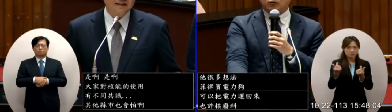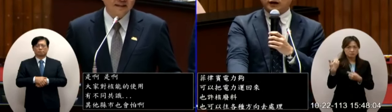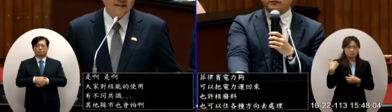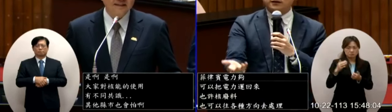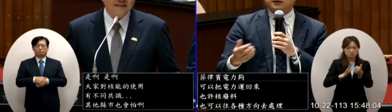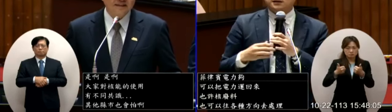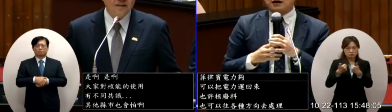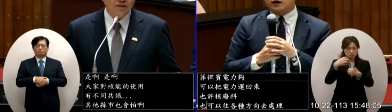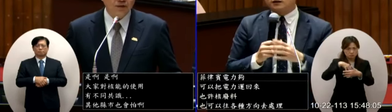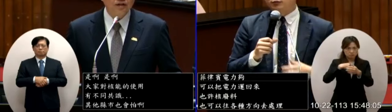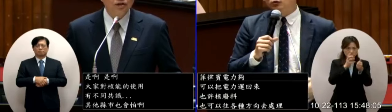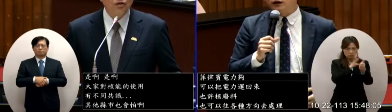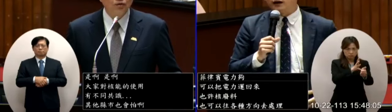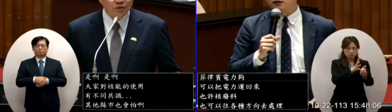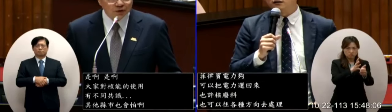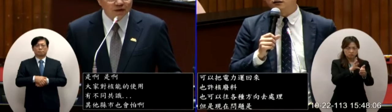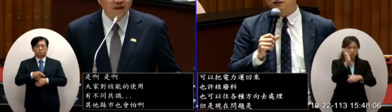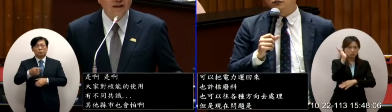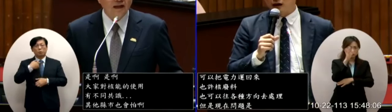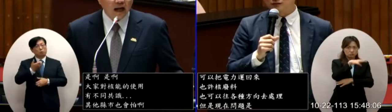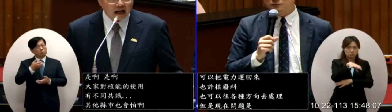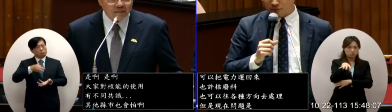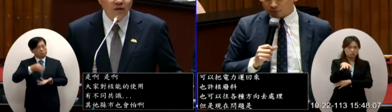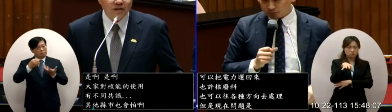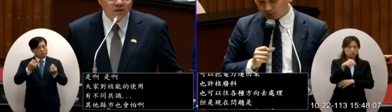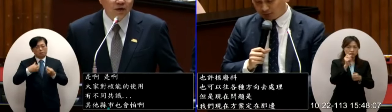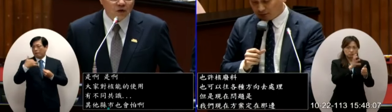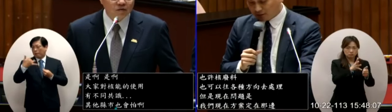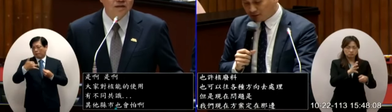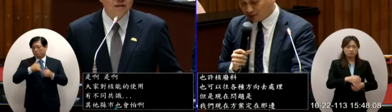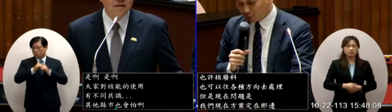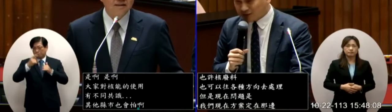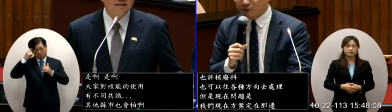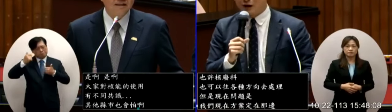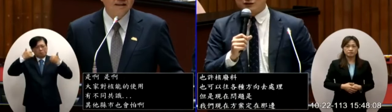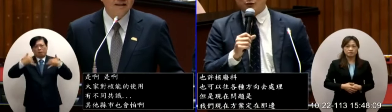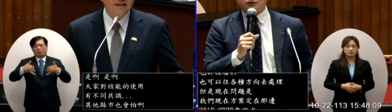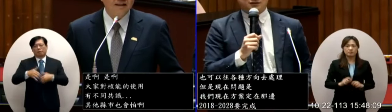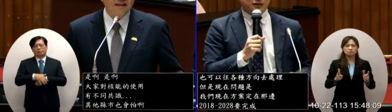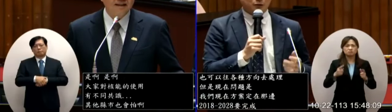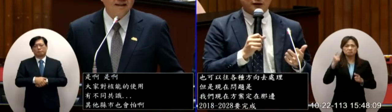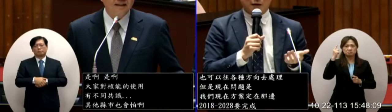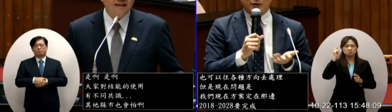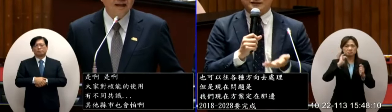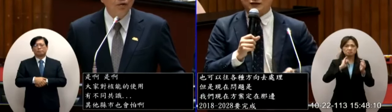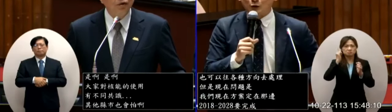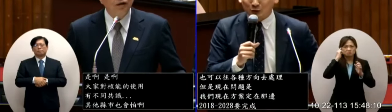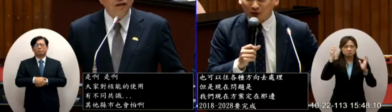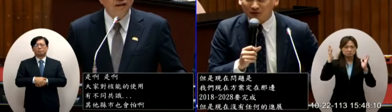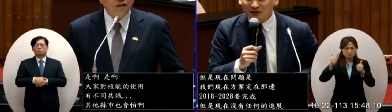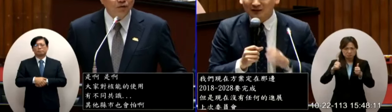我問相關的部會 就是我說的還沒有社會共識 不是沒有社會共識 是因為他沒有在動作